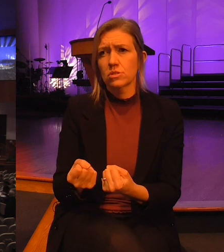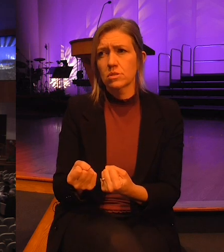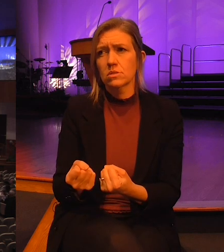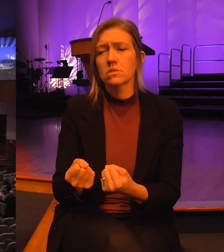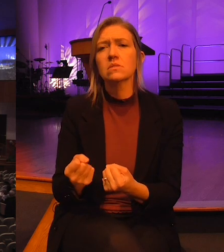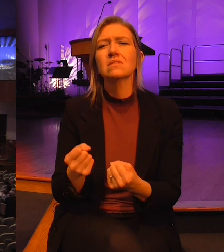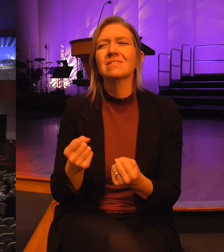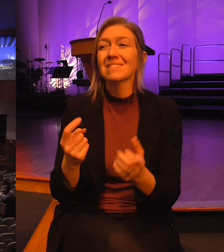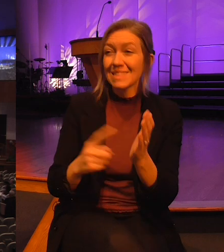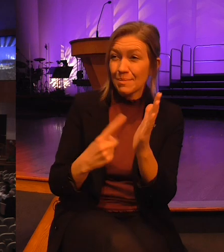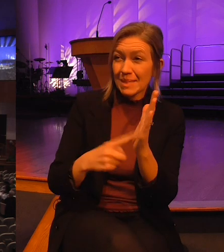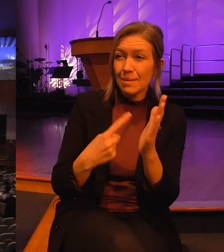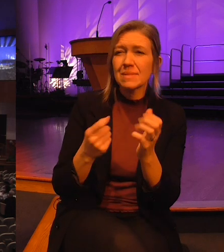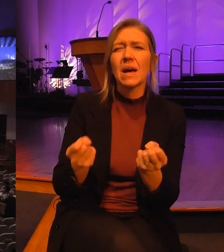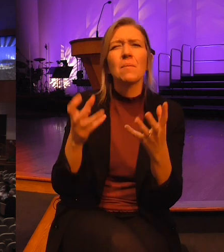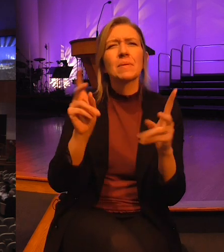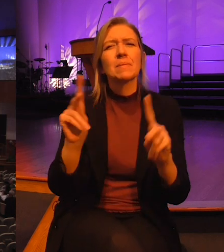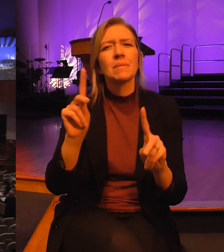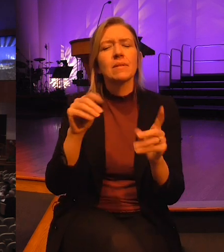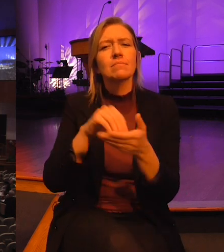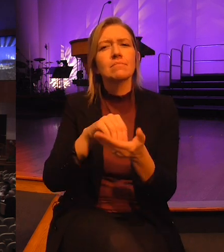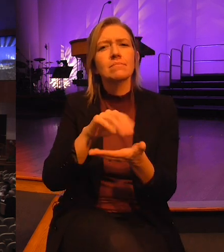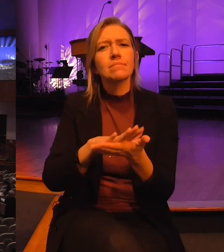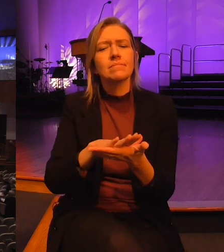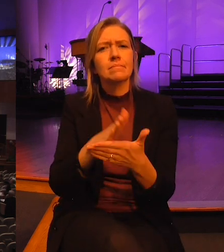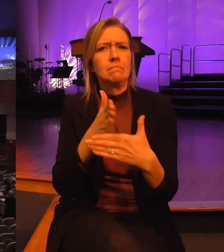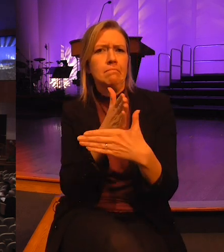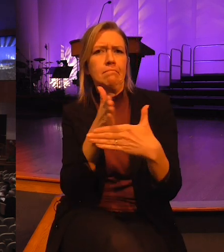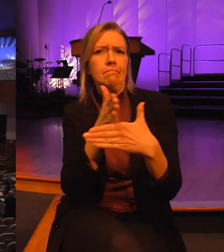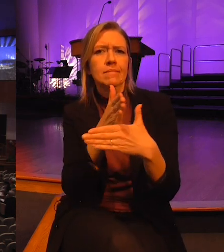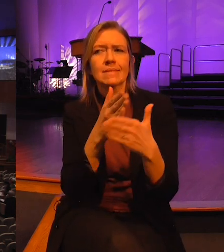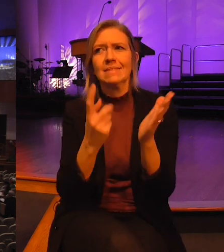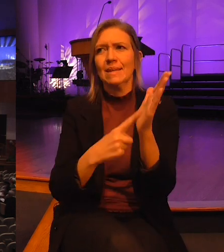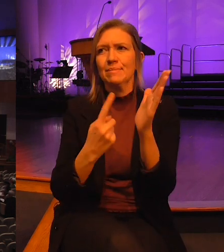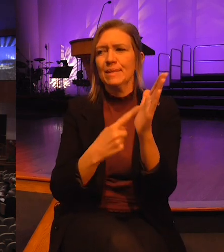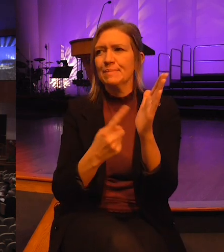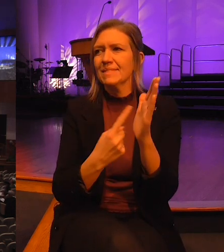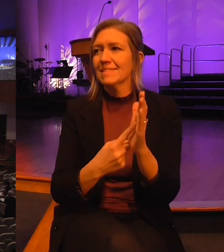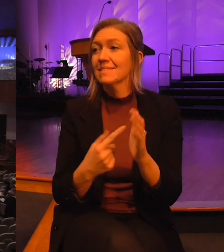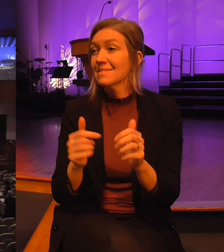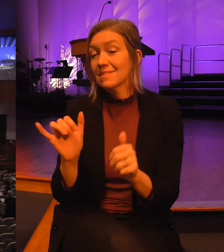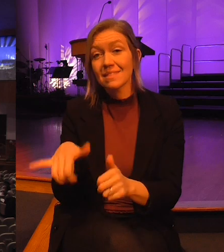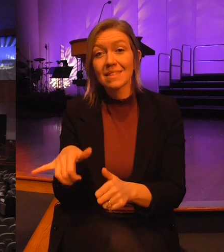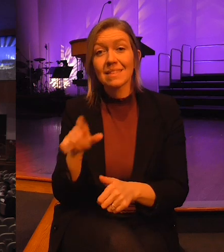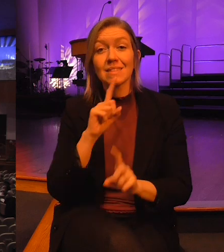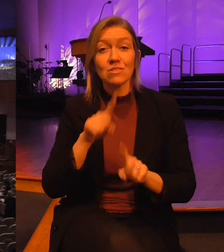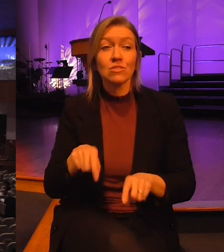cuántos intermedios está bien uh y tú Sé que la respuesta puede ser sí y no, a veces también somos